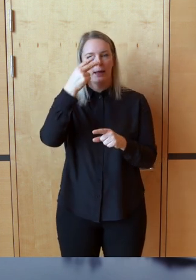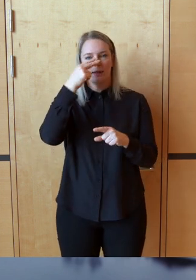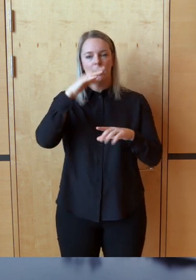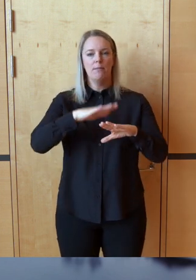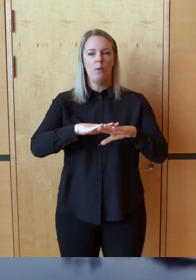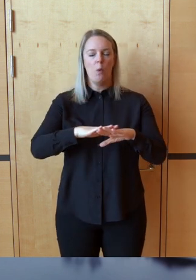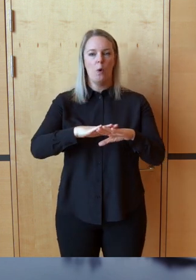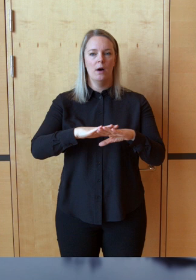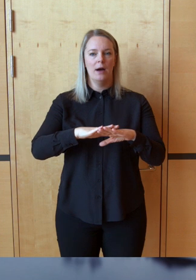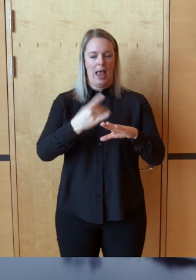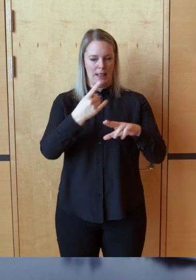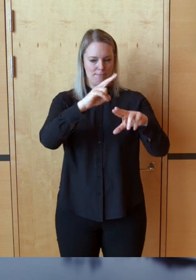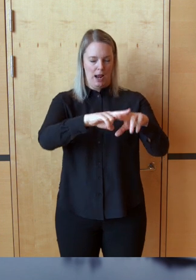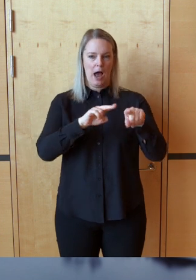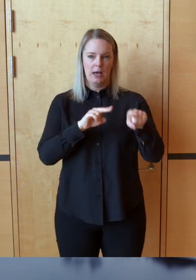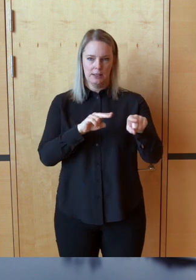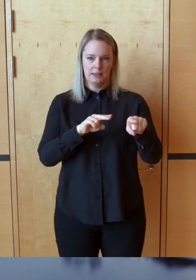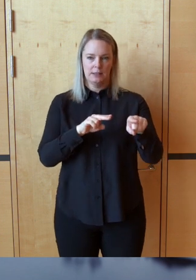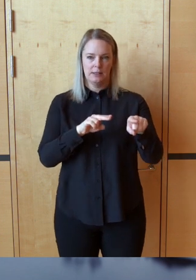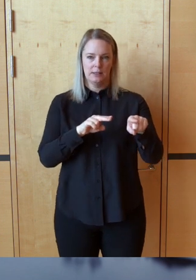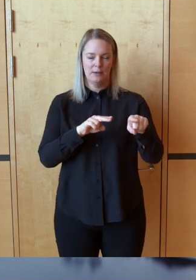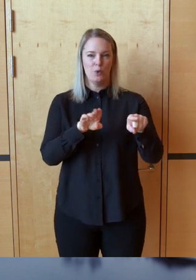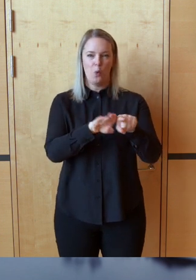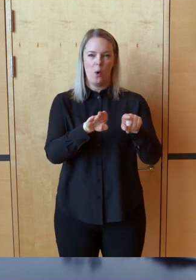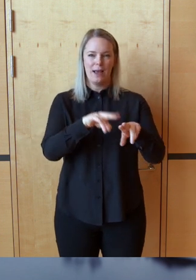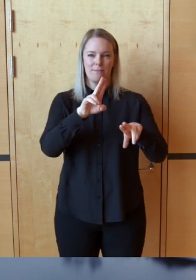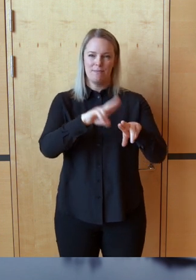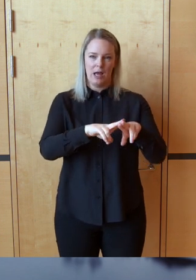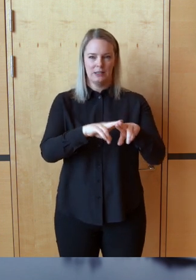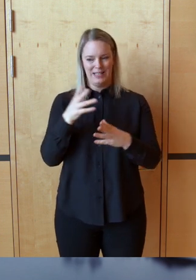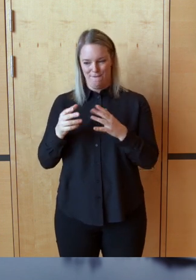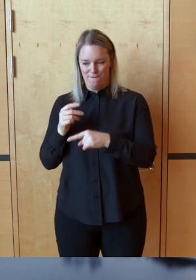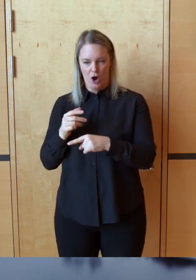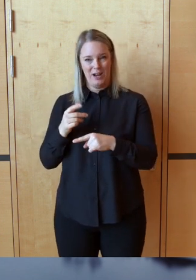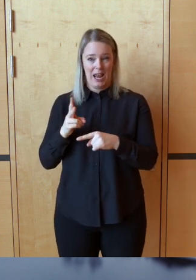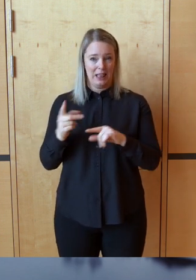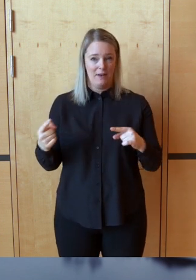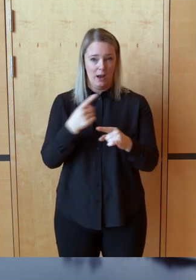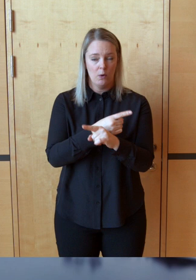Position Som som ligger dåligt till i förhållande till måste även titta på